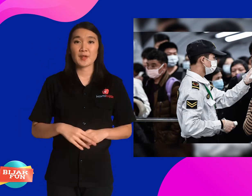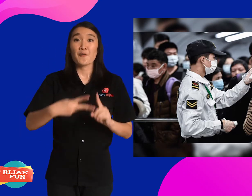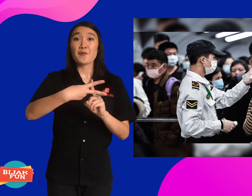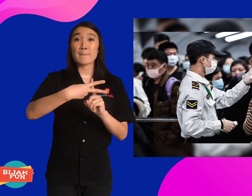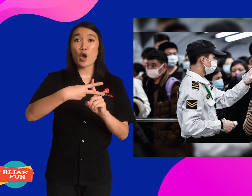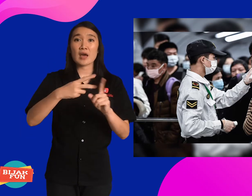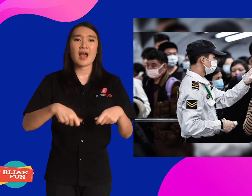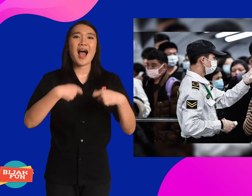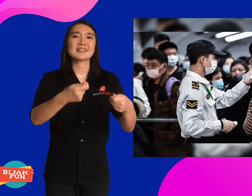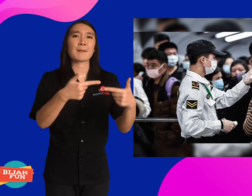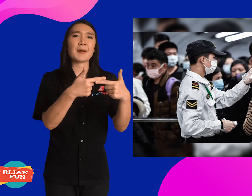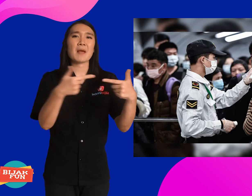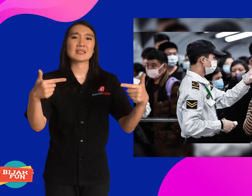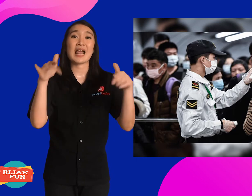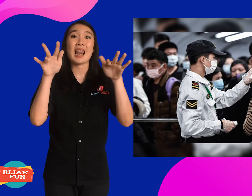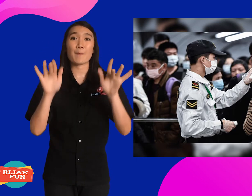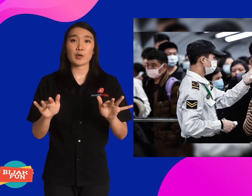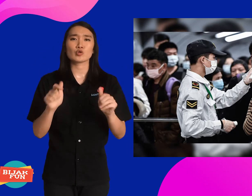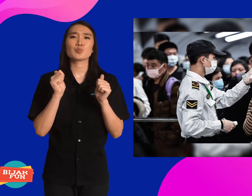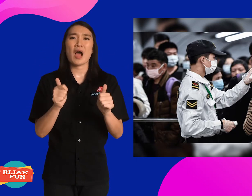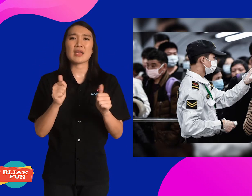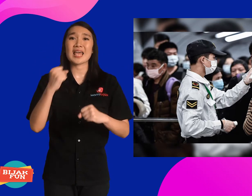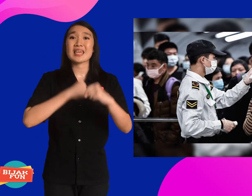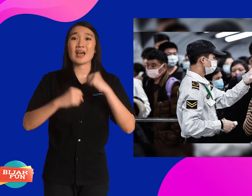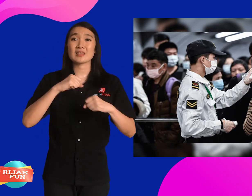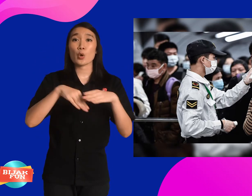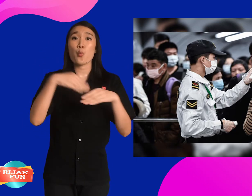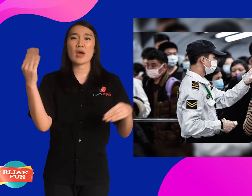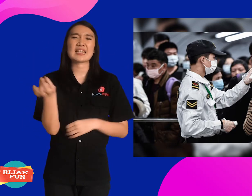Di bulan Februari, libur diperpanjang supaya kegiatan di luar rumah lebih sedikit.